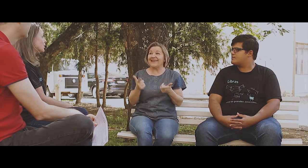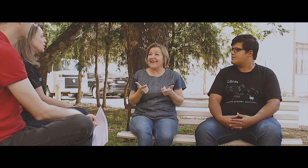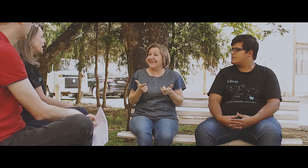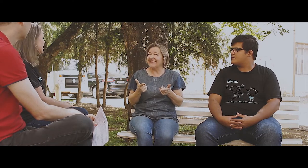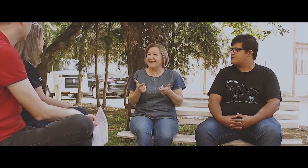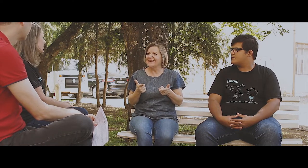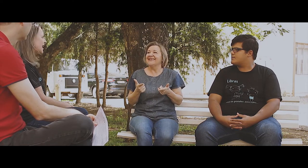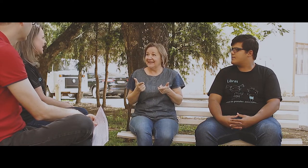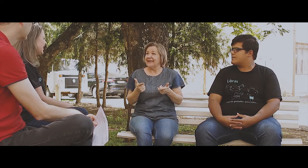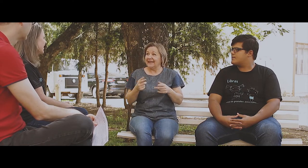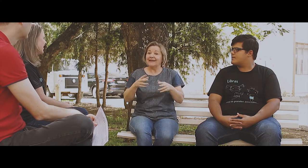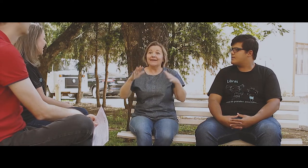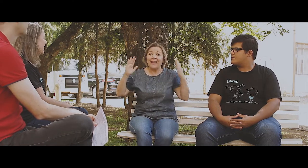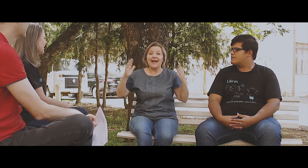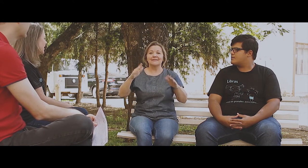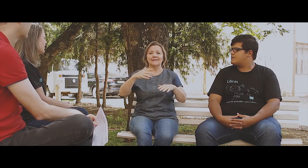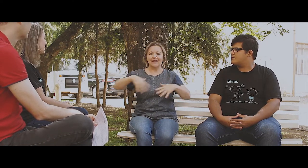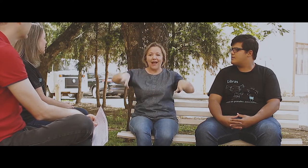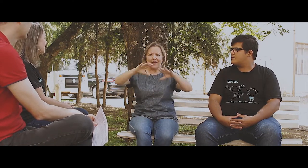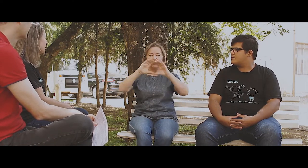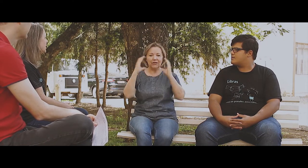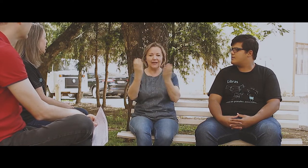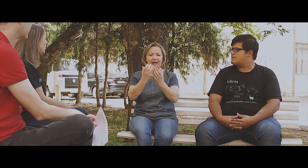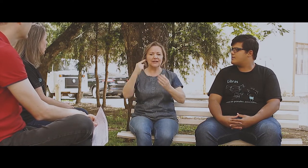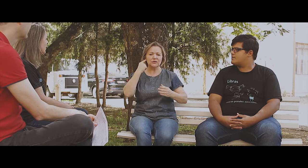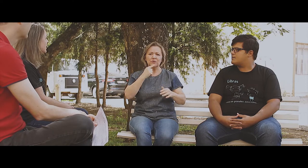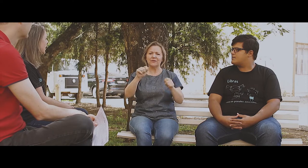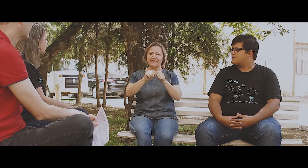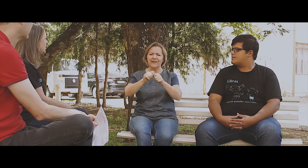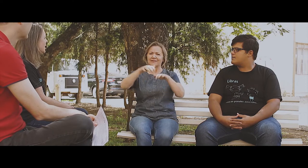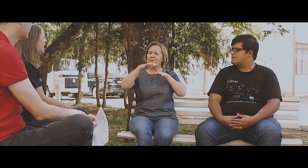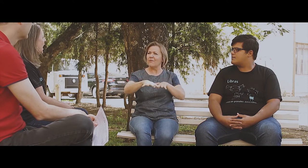outros países não têm, infelizmente não tem, mas nós temos.